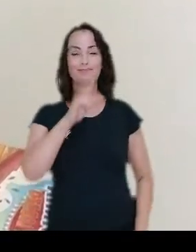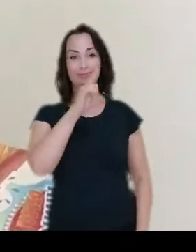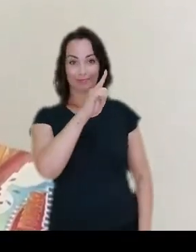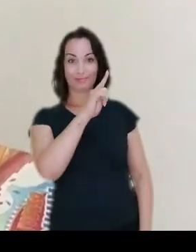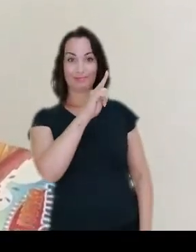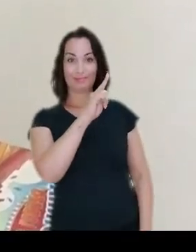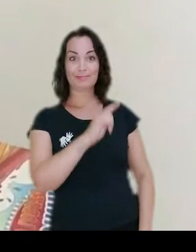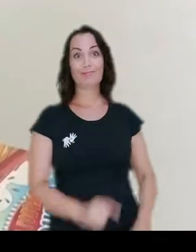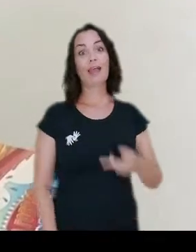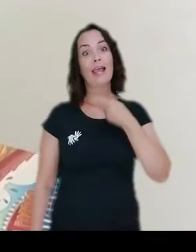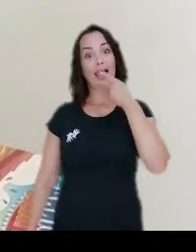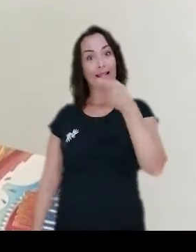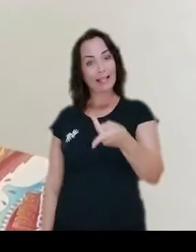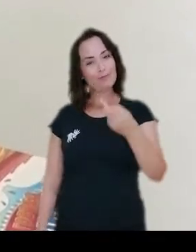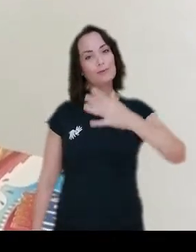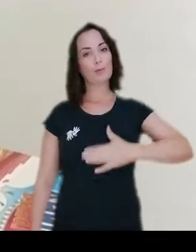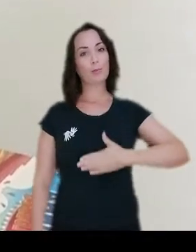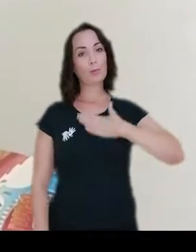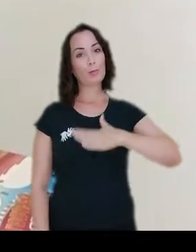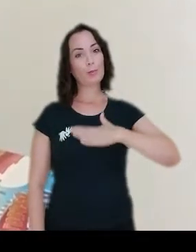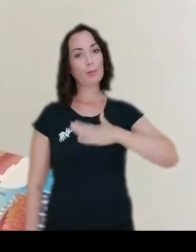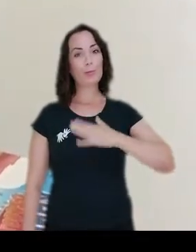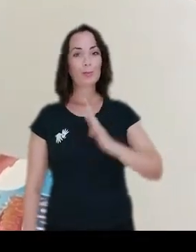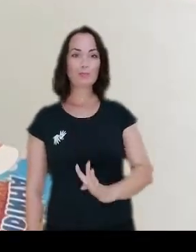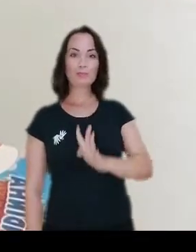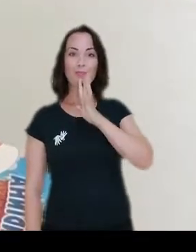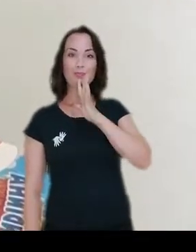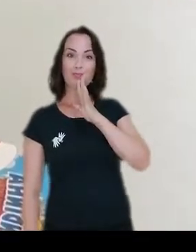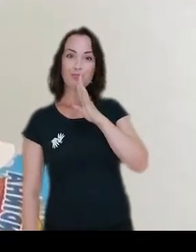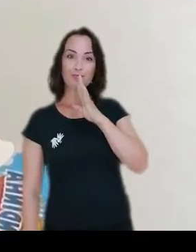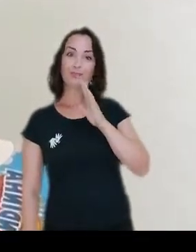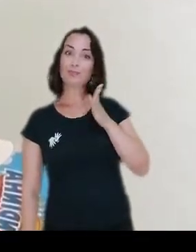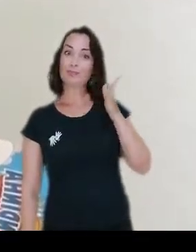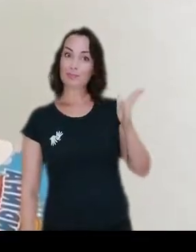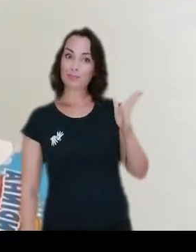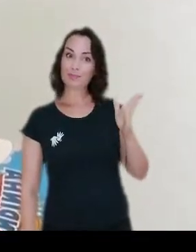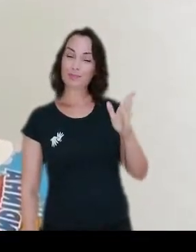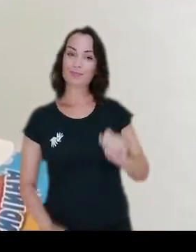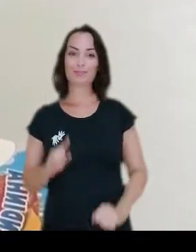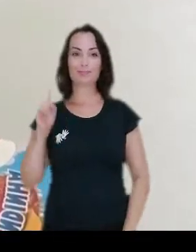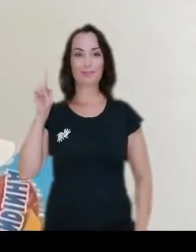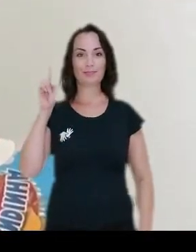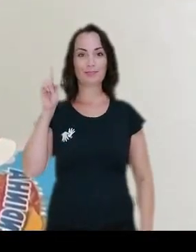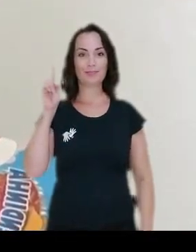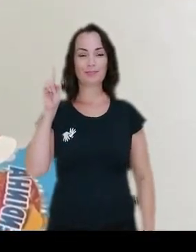e ela disse que é um prazer te conhecer nice to meet you